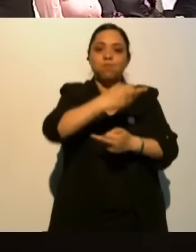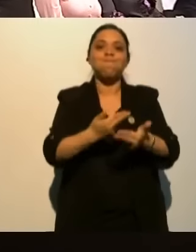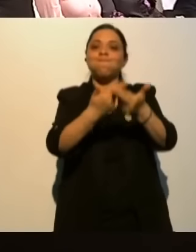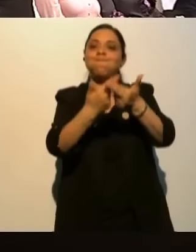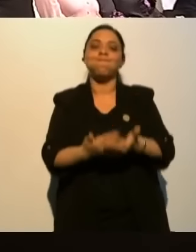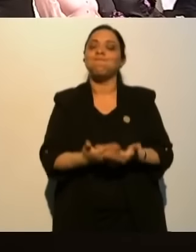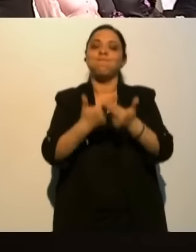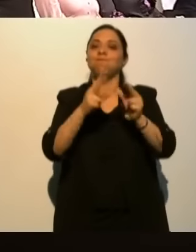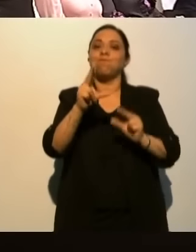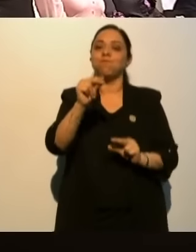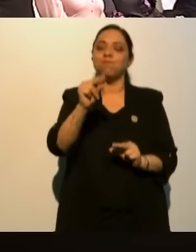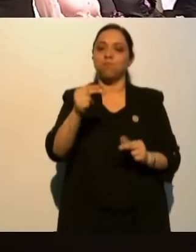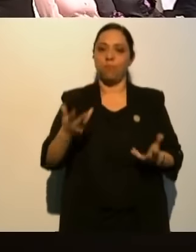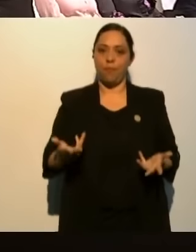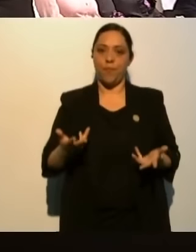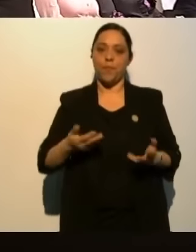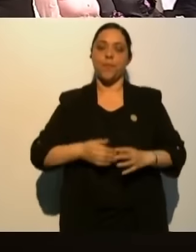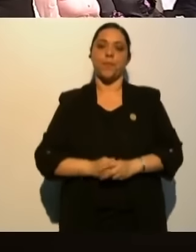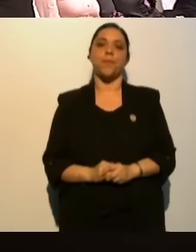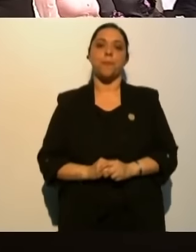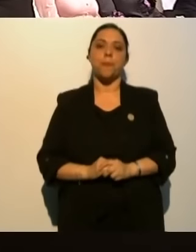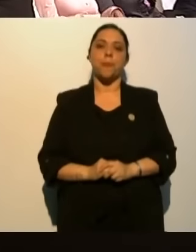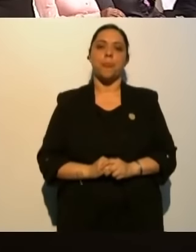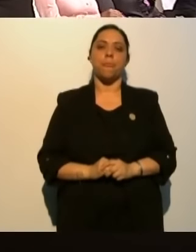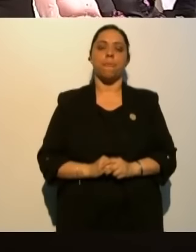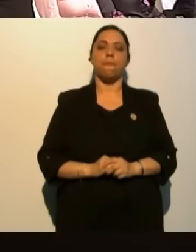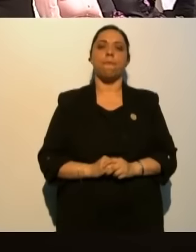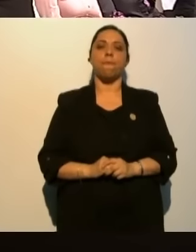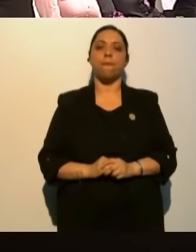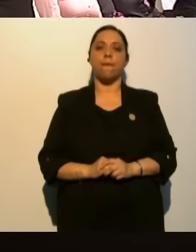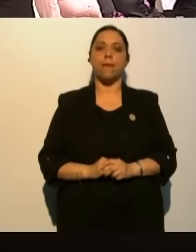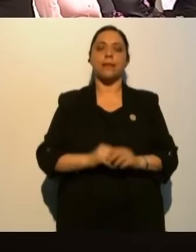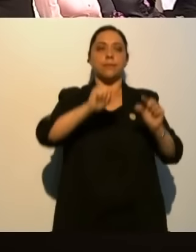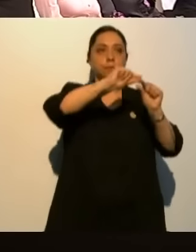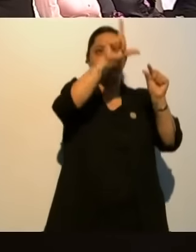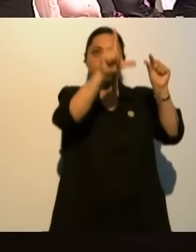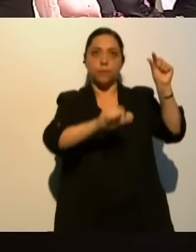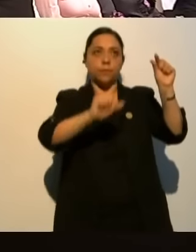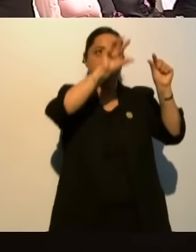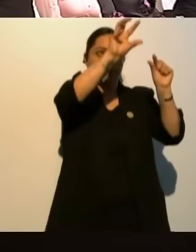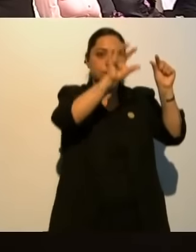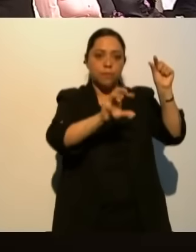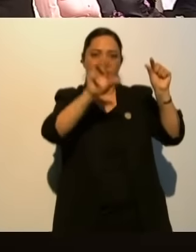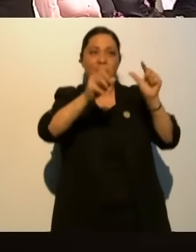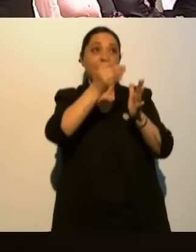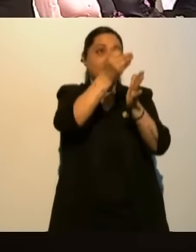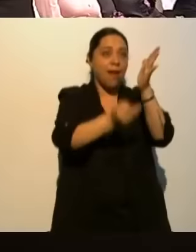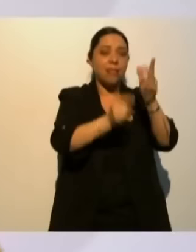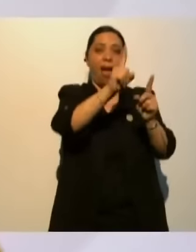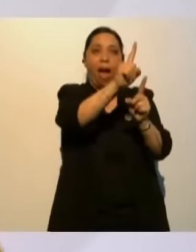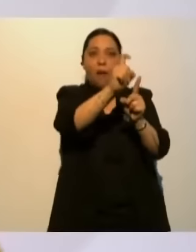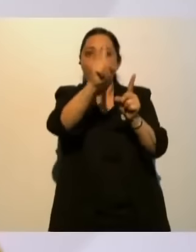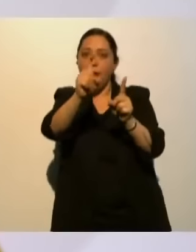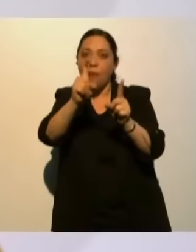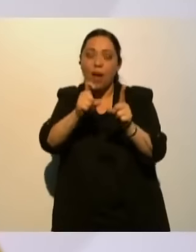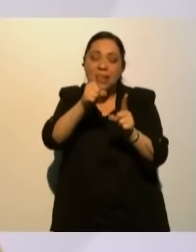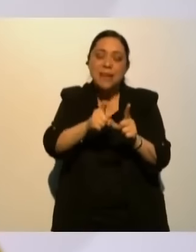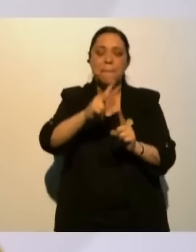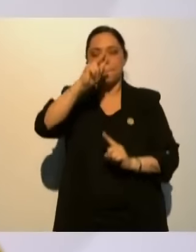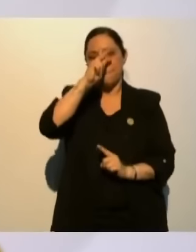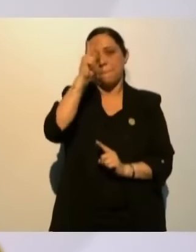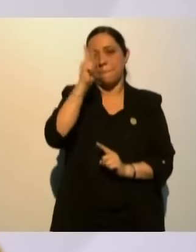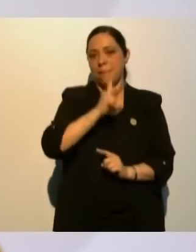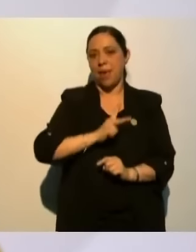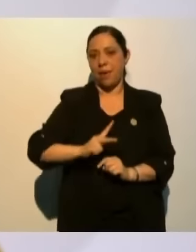en las regiones de nuestro país en donde hay escasez de agua Pues todavía más lo sufren más